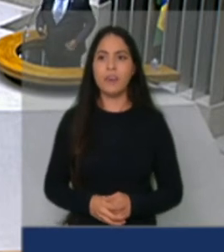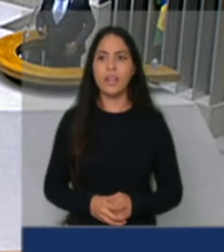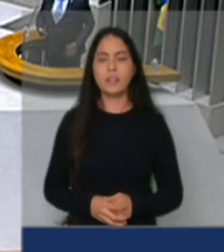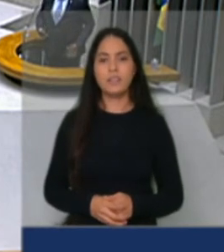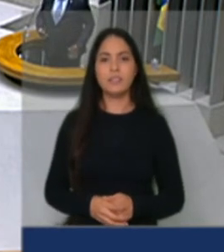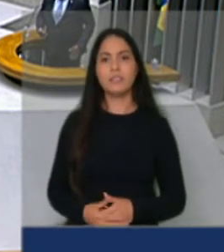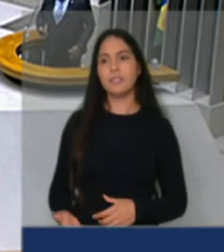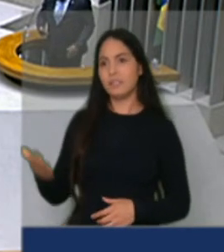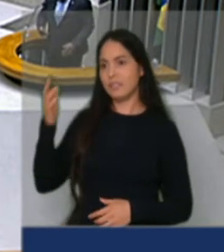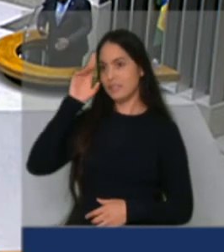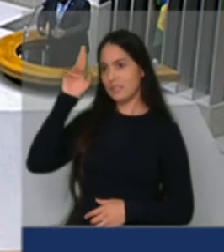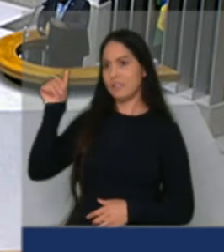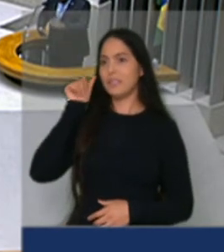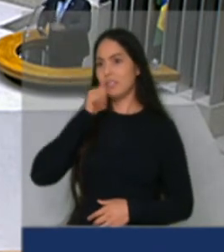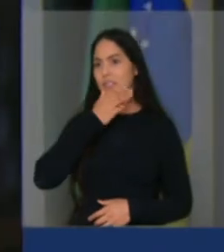OTONI DE PAULA. -- [DEPUTADO]: SENHORES E